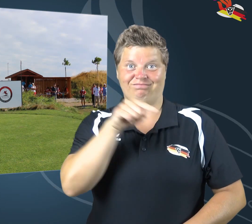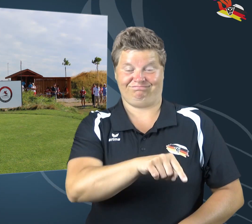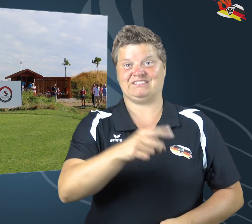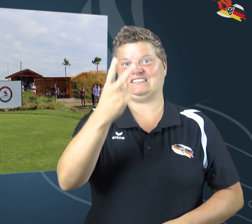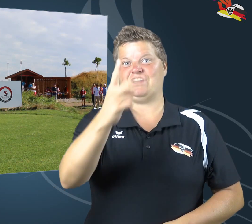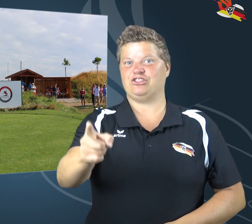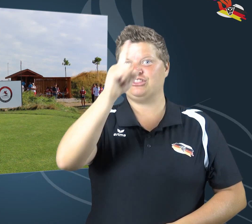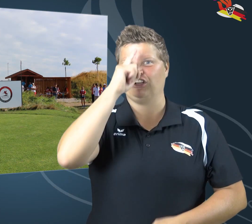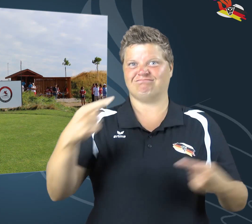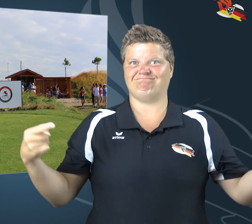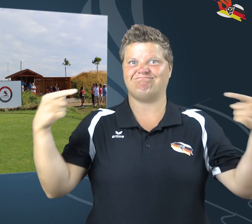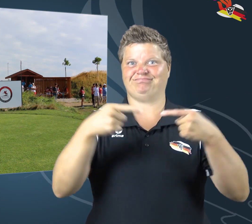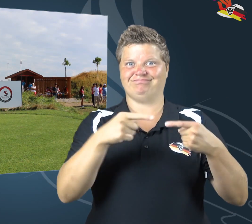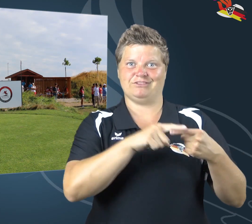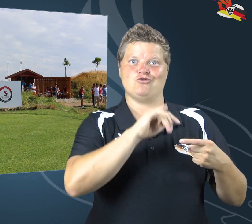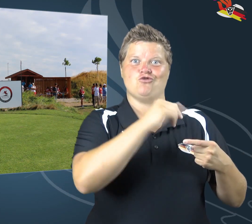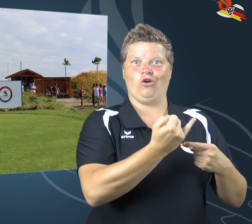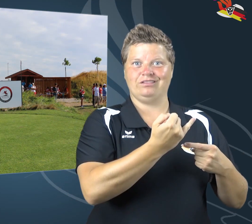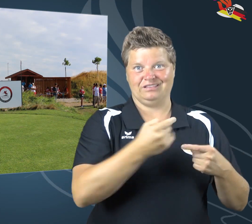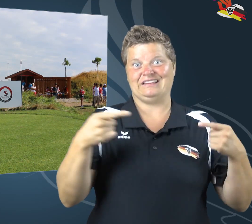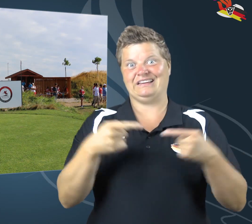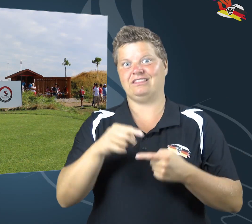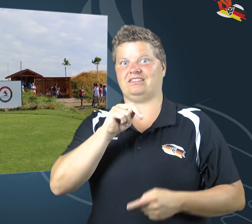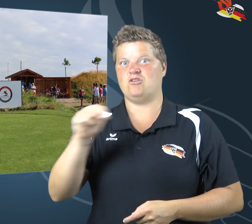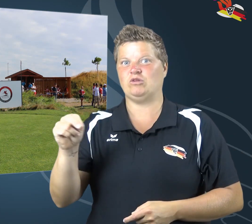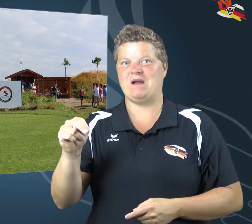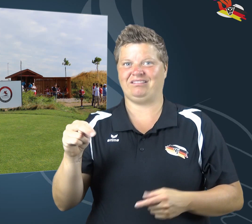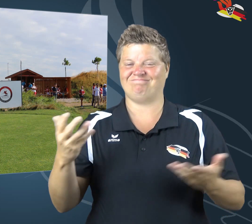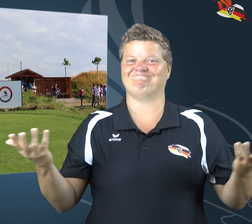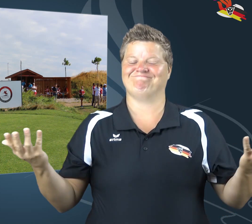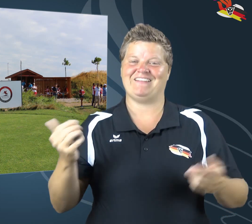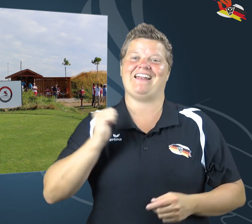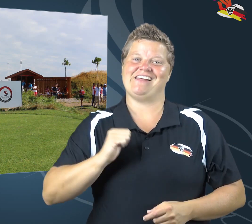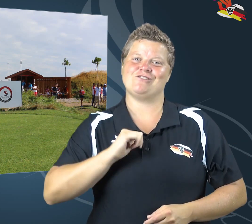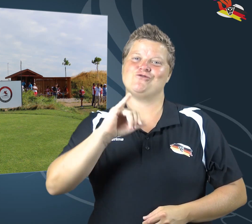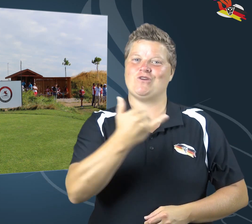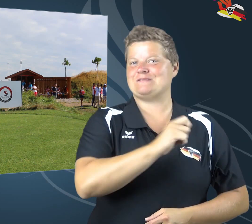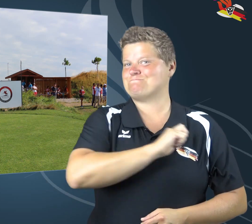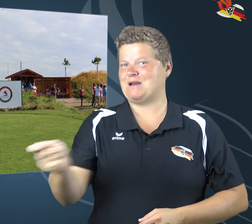Golf der Herren Allen John hat das deutsch- deutsche Viertelfinale für sich entschieden und zog ins Halbfinale ein.